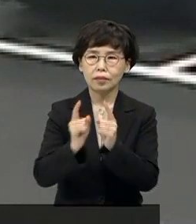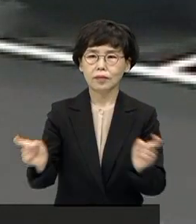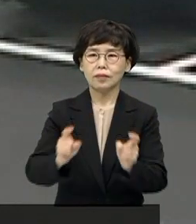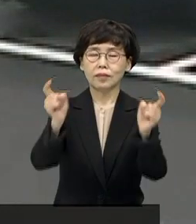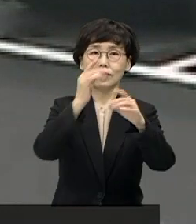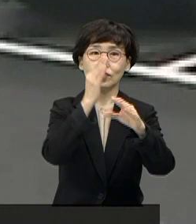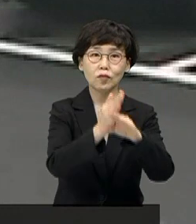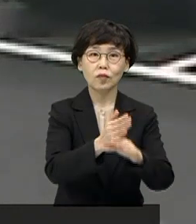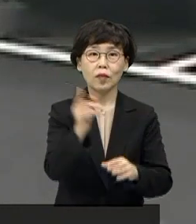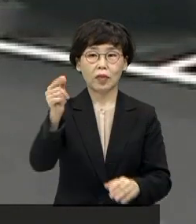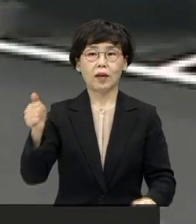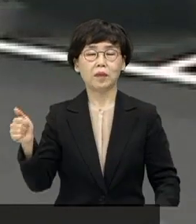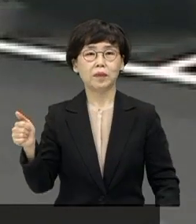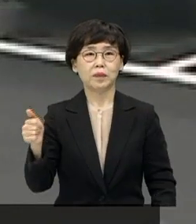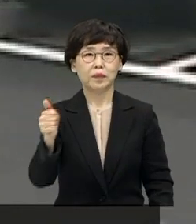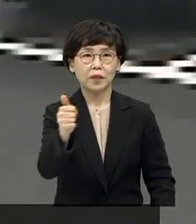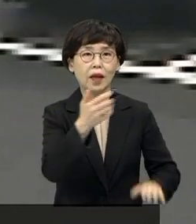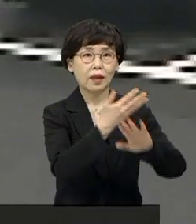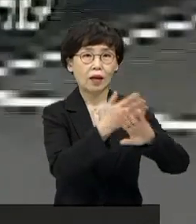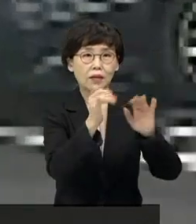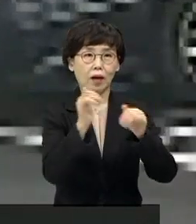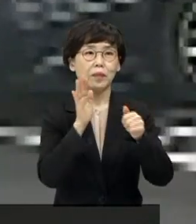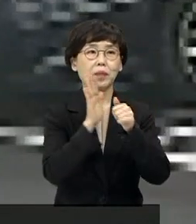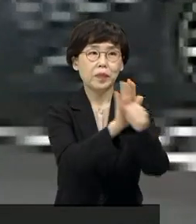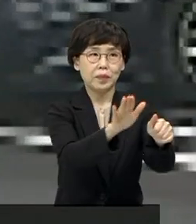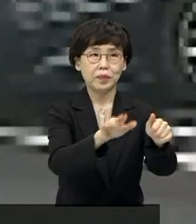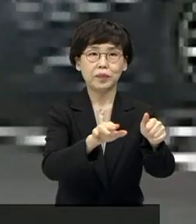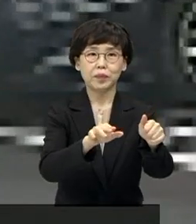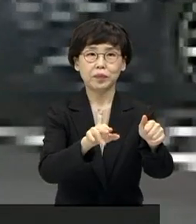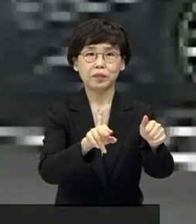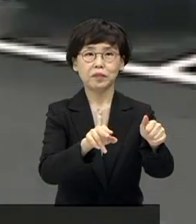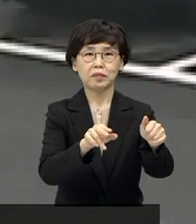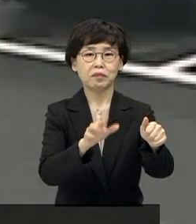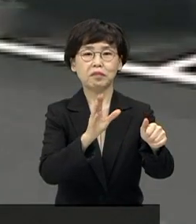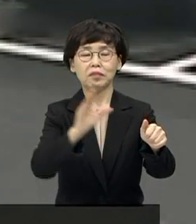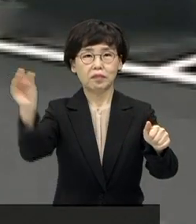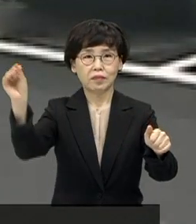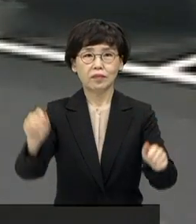남자가 다른 주민을 밀치고 지나갑니다. 주민을 밀친 사람은 30대 A 씨.